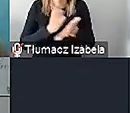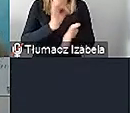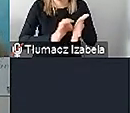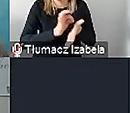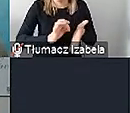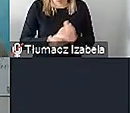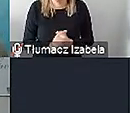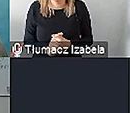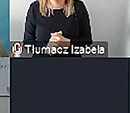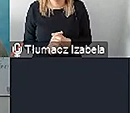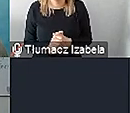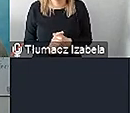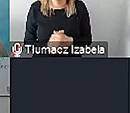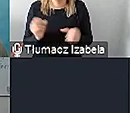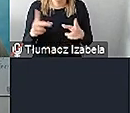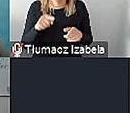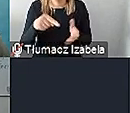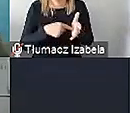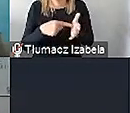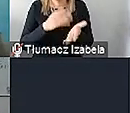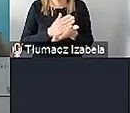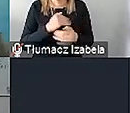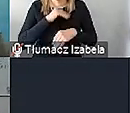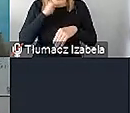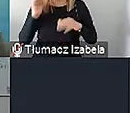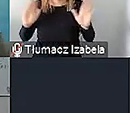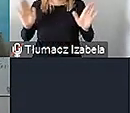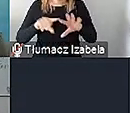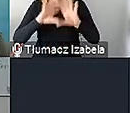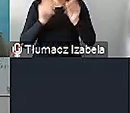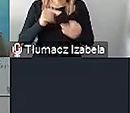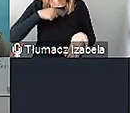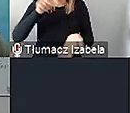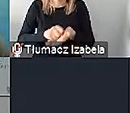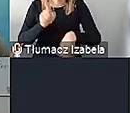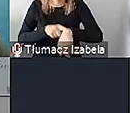To jest tyle na dzisiaj z mojej strony. Udało się zmieścić w czasie.